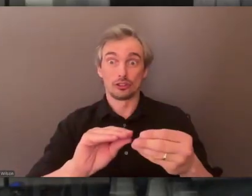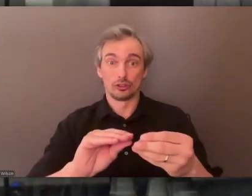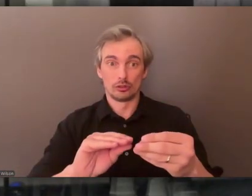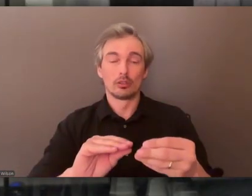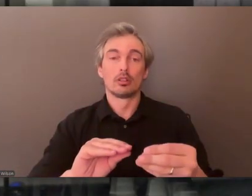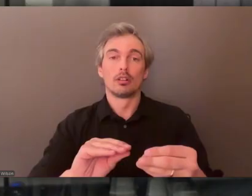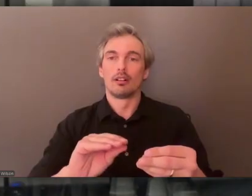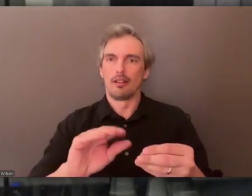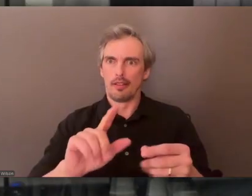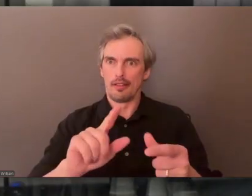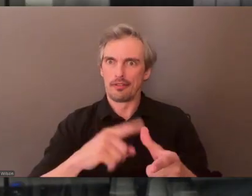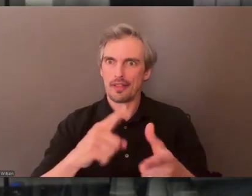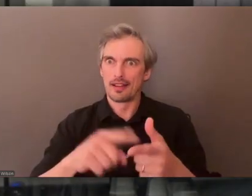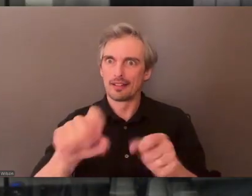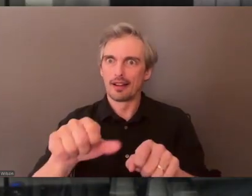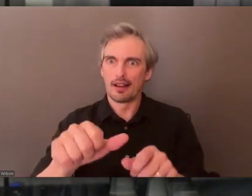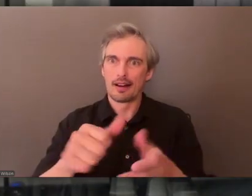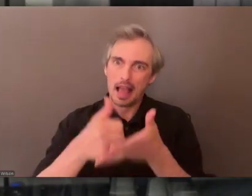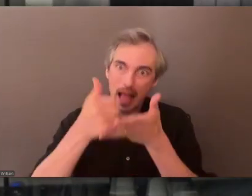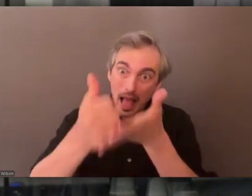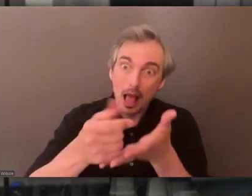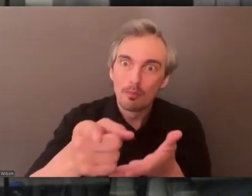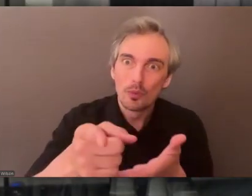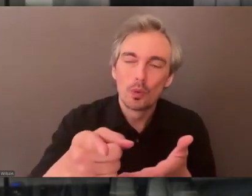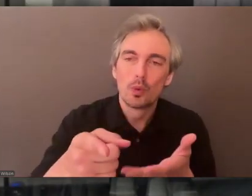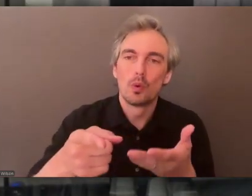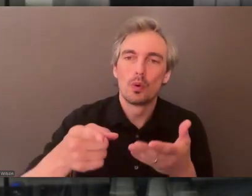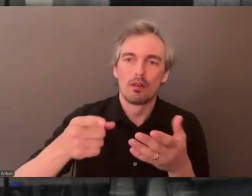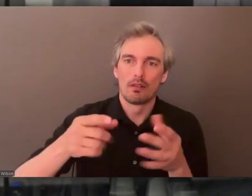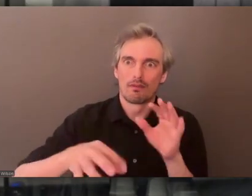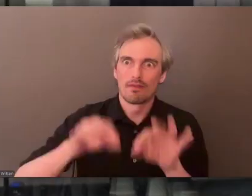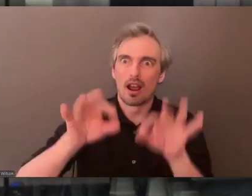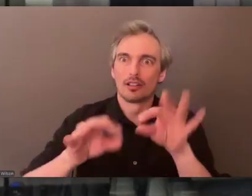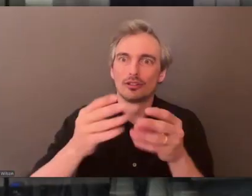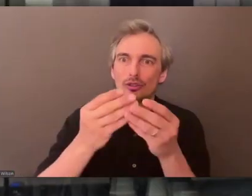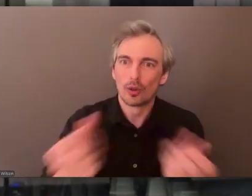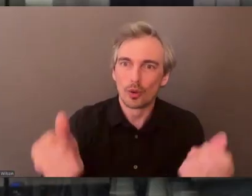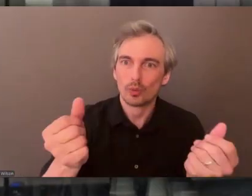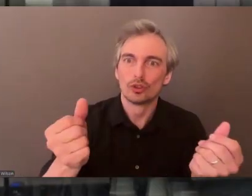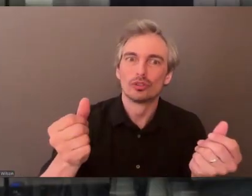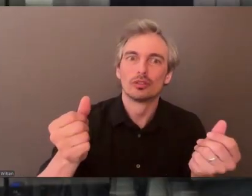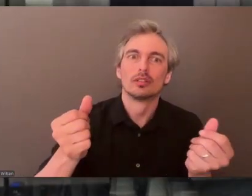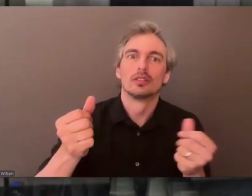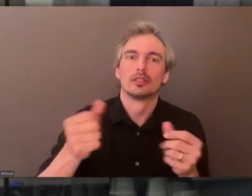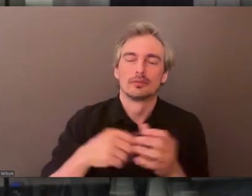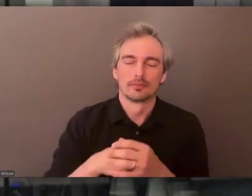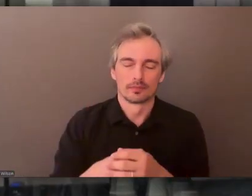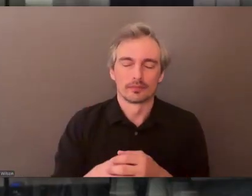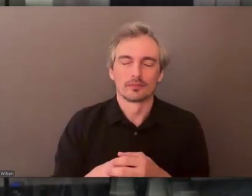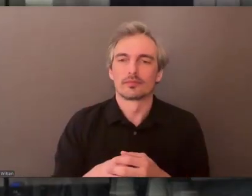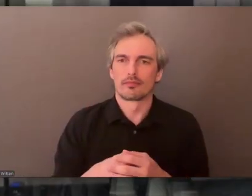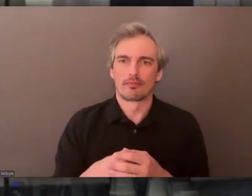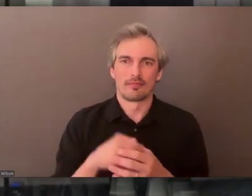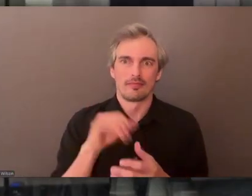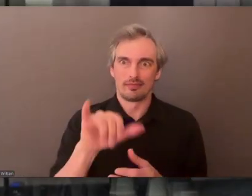デ ータチャ ート自体を見ているとき、その時点では 人々が何を理解しているかを気にする必要はありません。